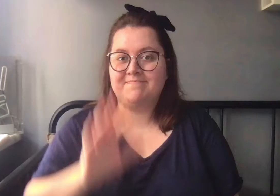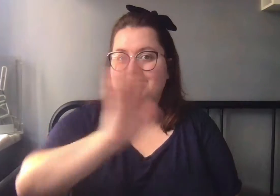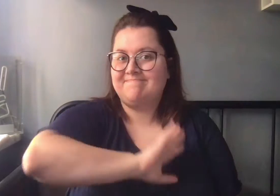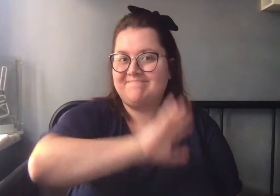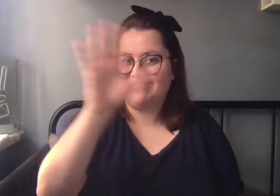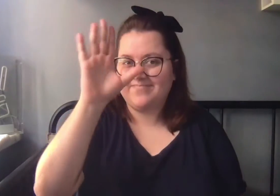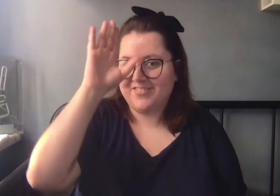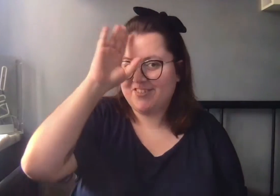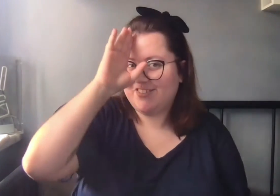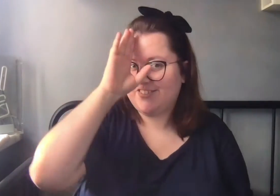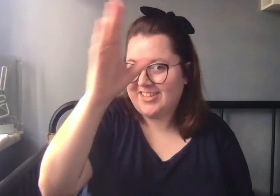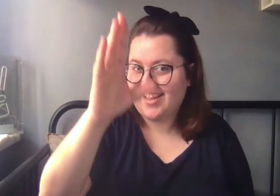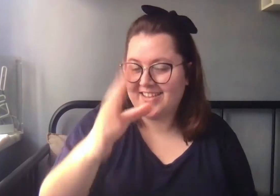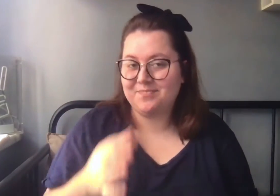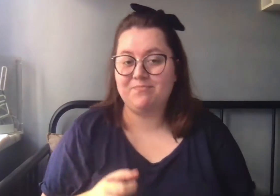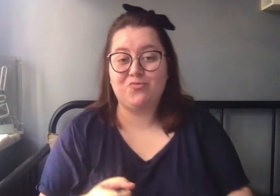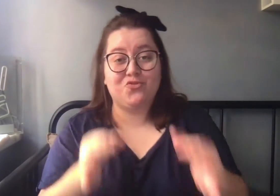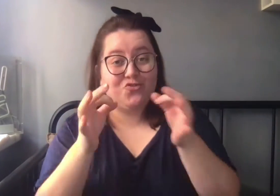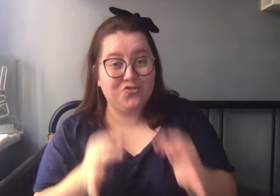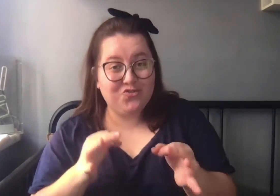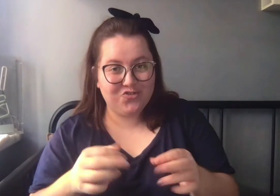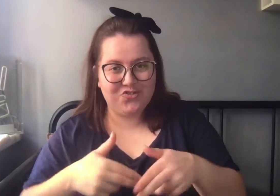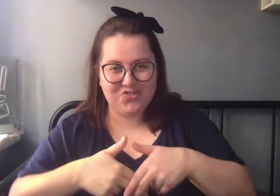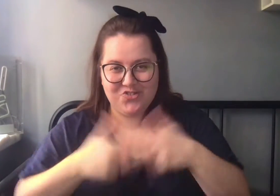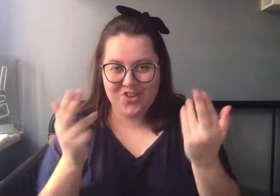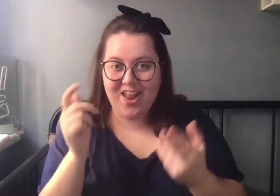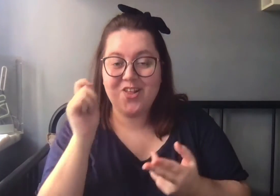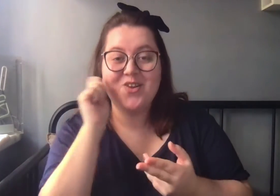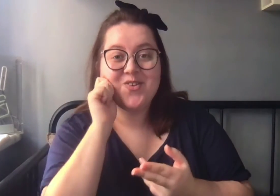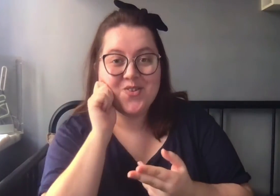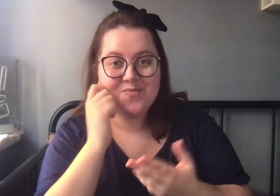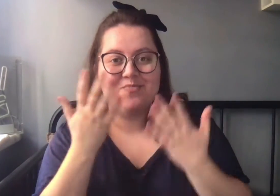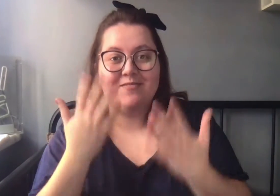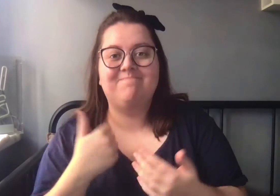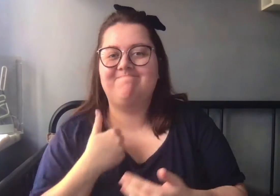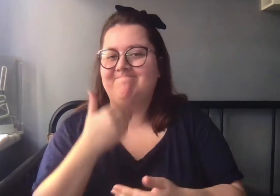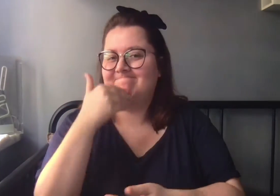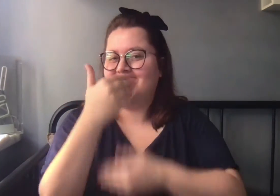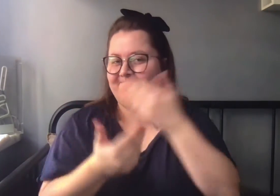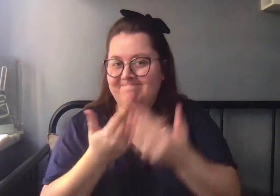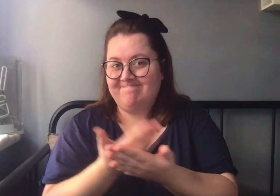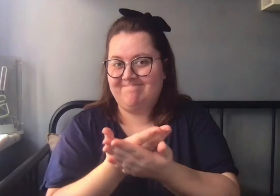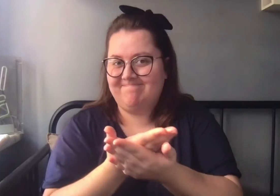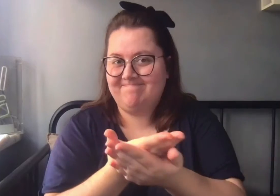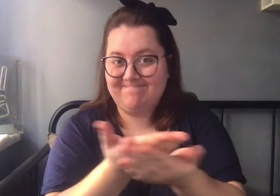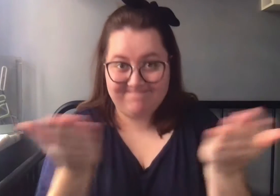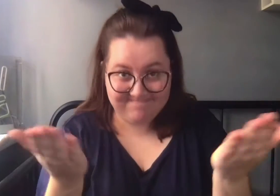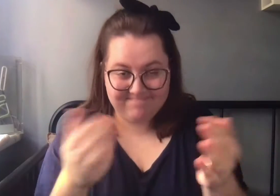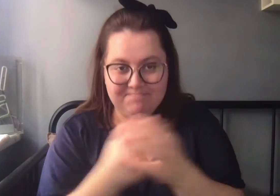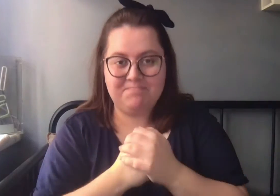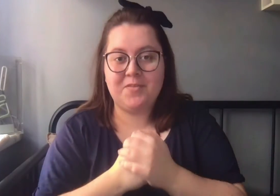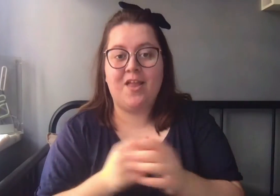Cześć! Z okazji dzisiejszego święta - dnia kobiet, życzymy Wam kobiety.